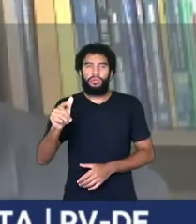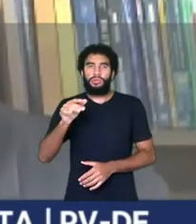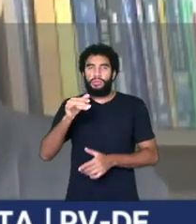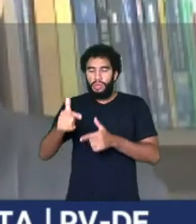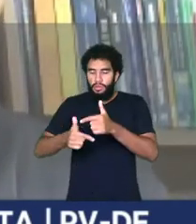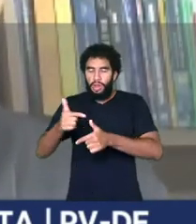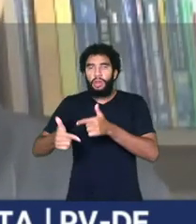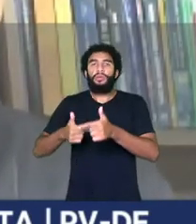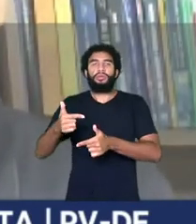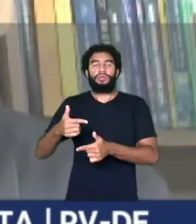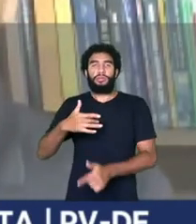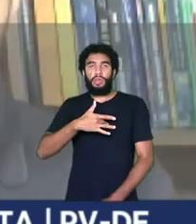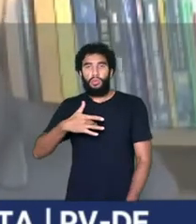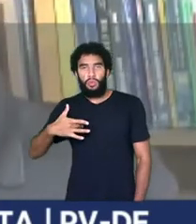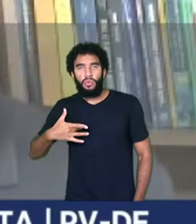EDUCAÇÃO, DAS CARREIRAS DE